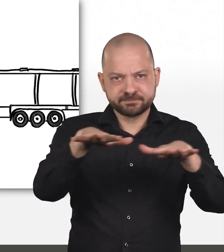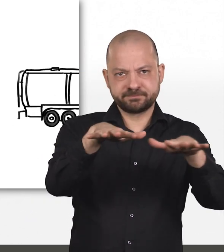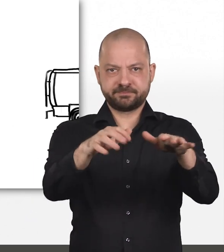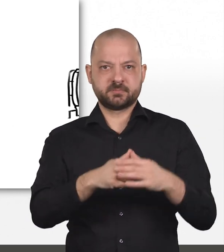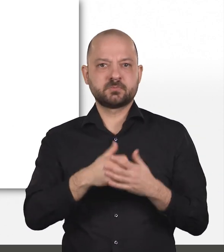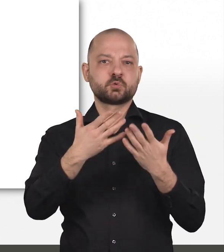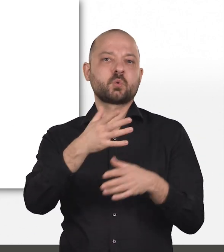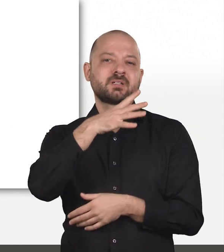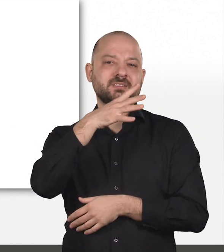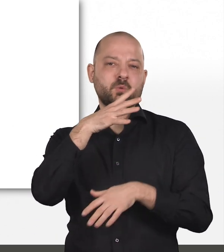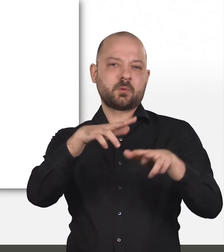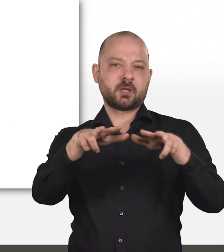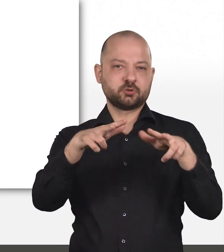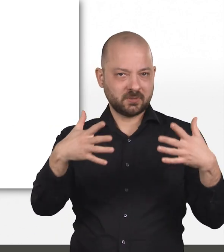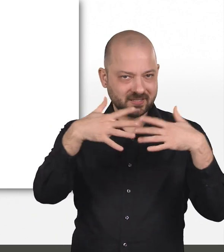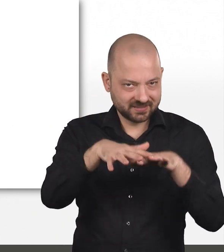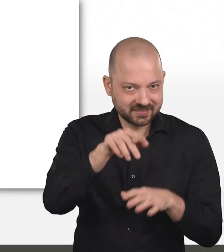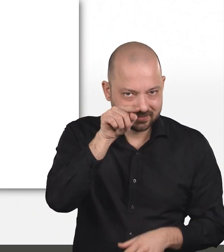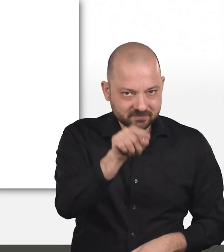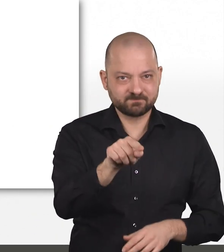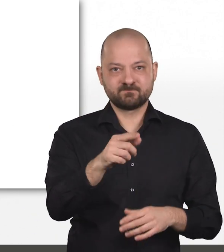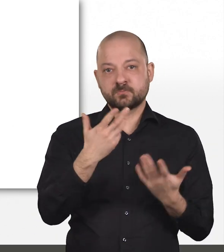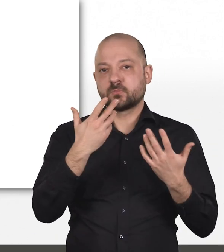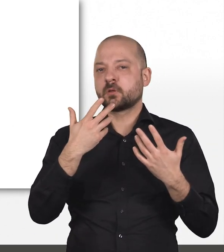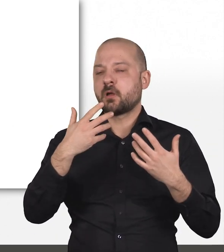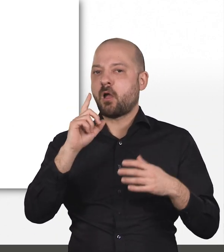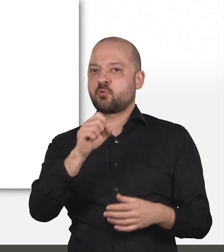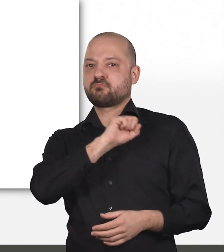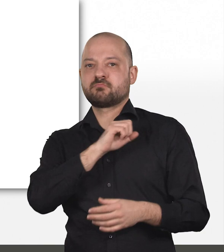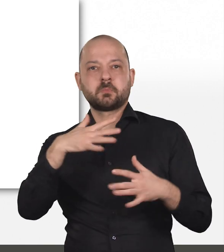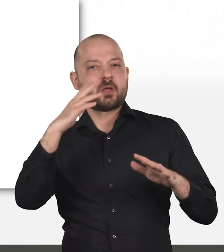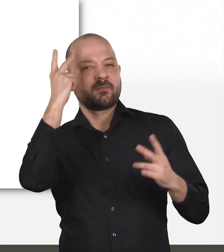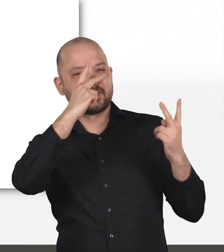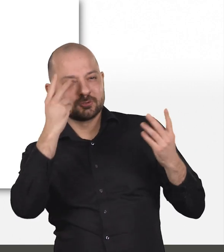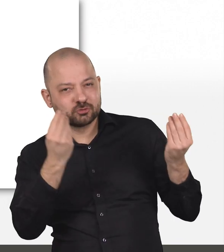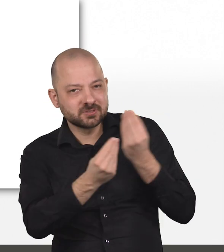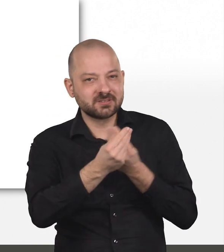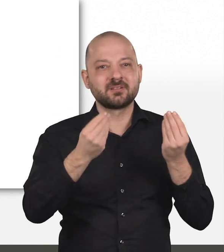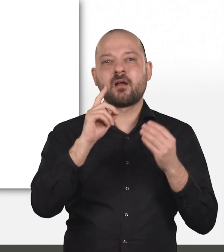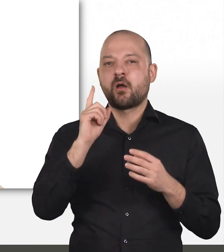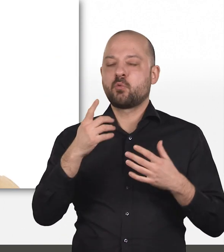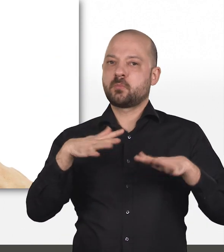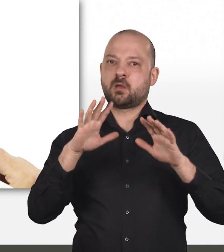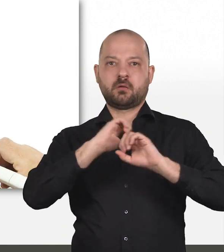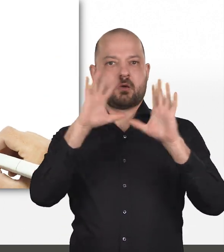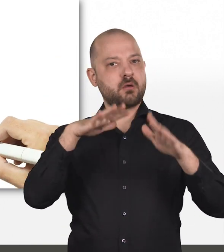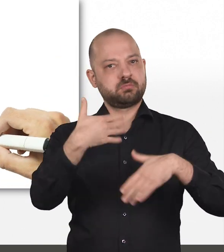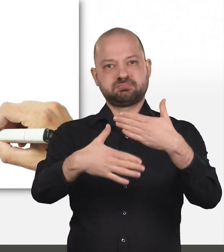Das Integrierte Risikomanagement schafft somit nicht nur mehr Verständnis füreinander, sondern bietet auch eine strukturierte Vorgehensweise,